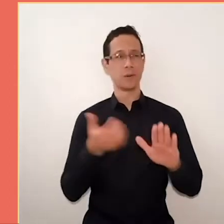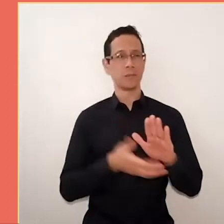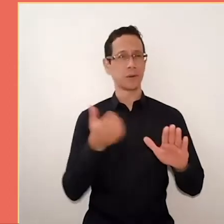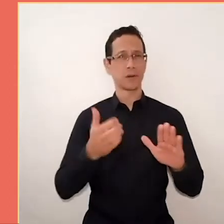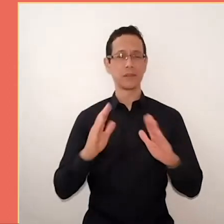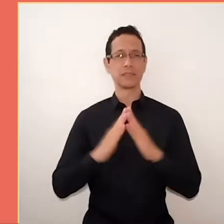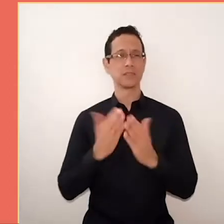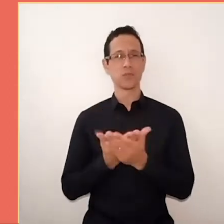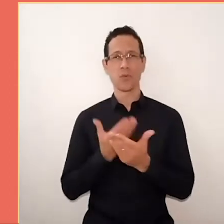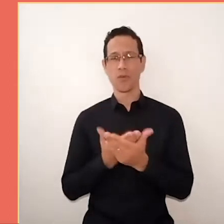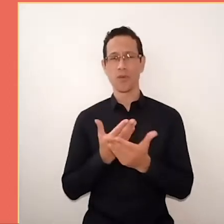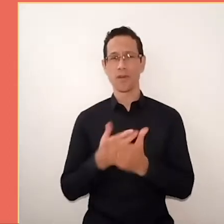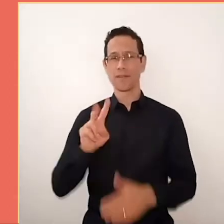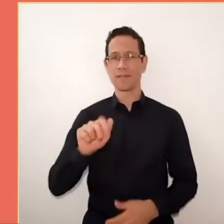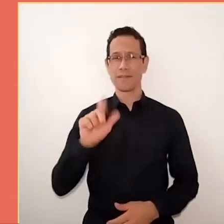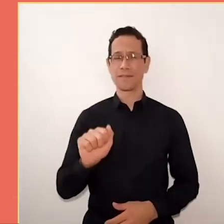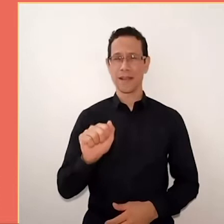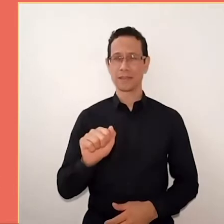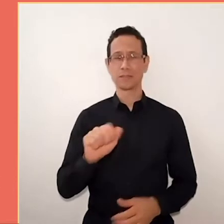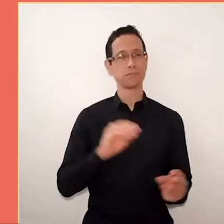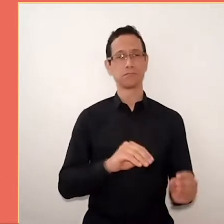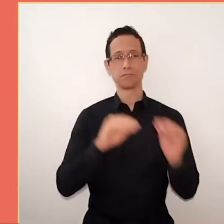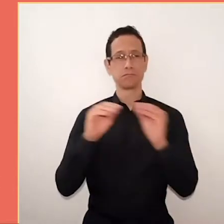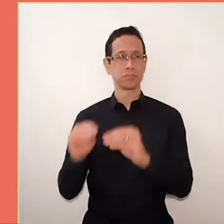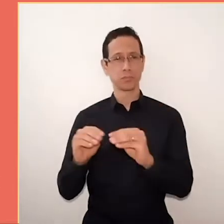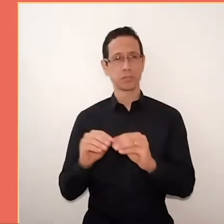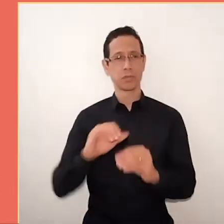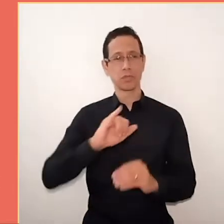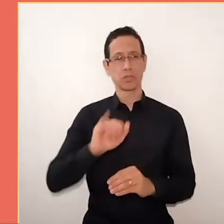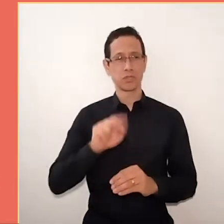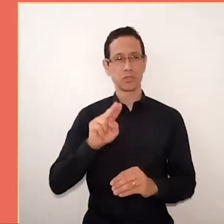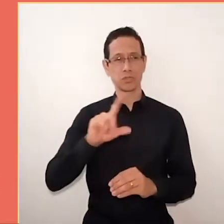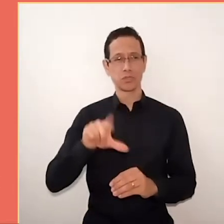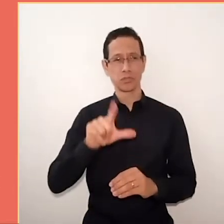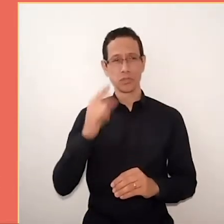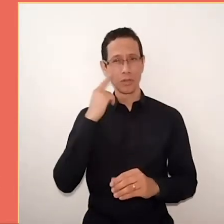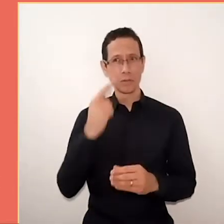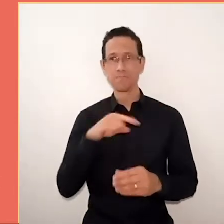Ao se mudarem no meio do ano, e não encontravam vagas próximas do lugar para onde iam.